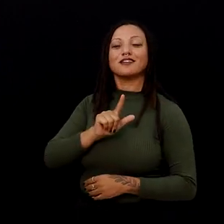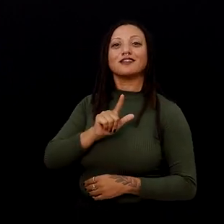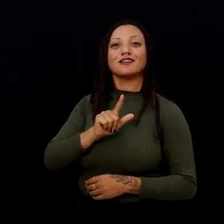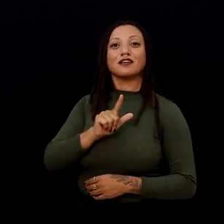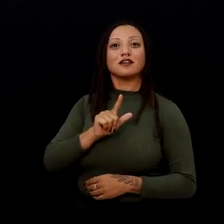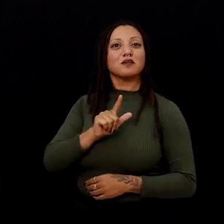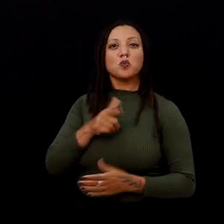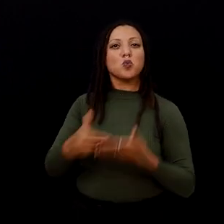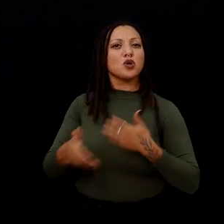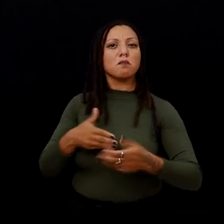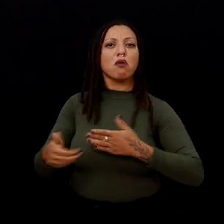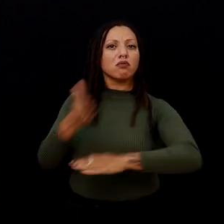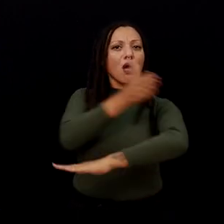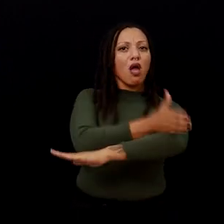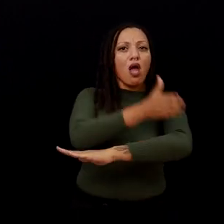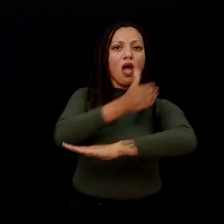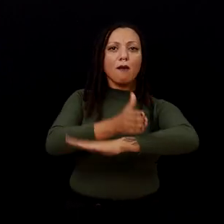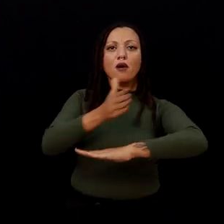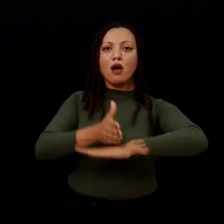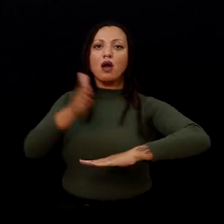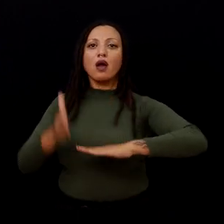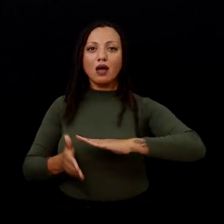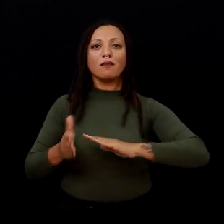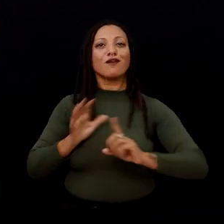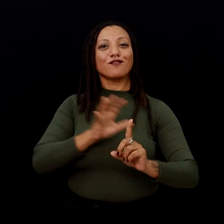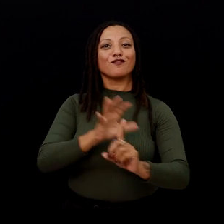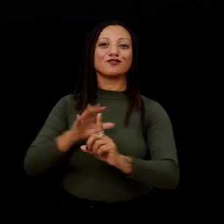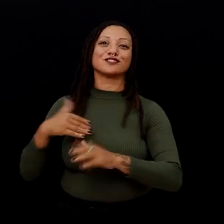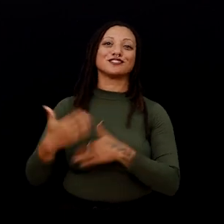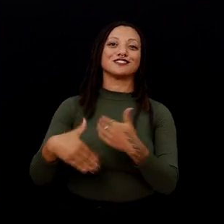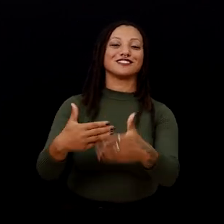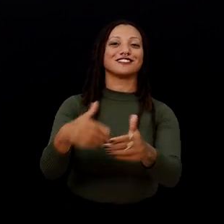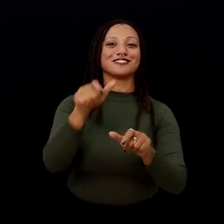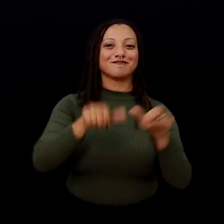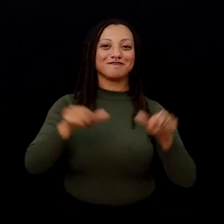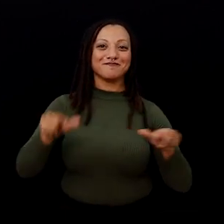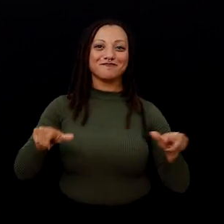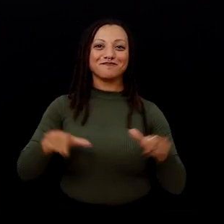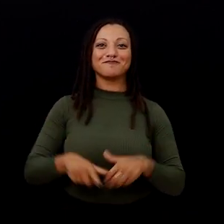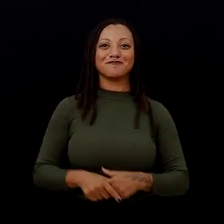Ele consegue de forma atemporal mexer com as gerações.